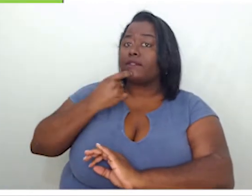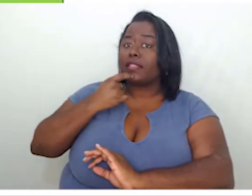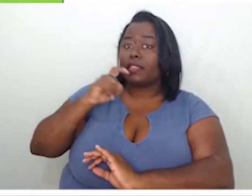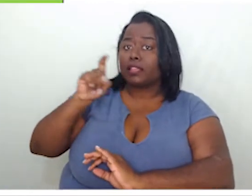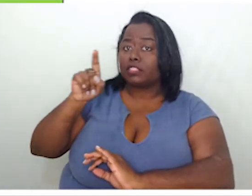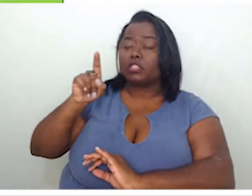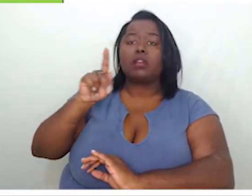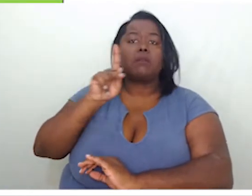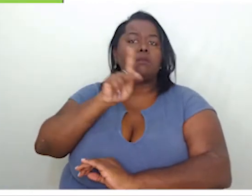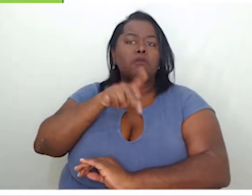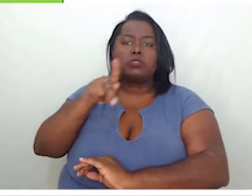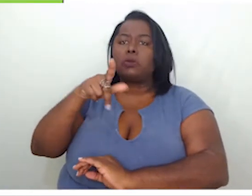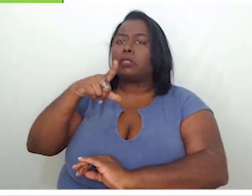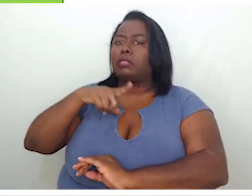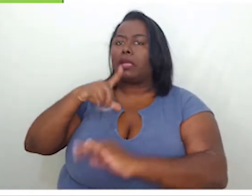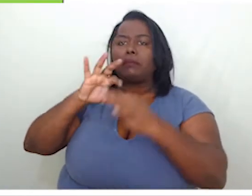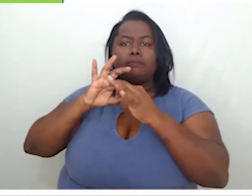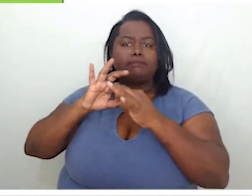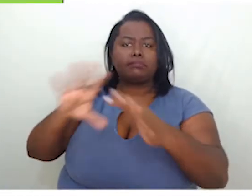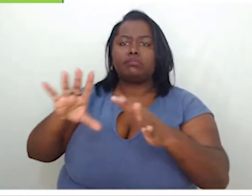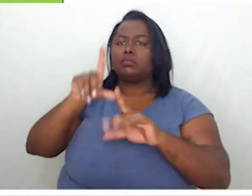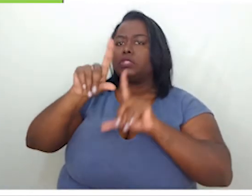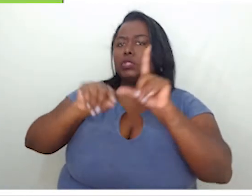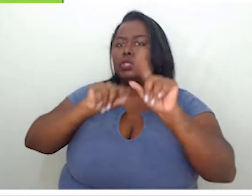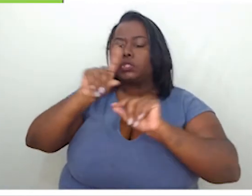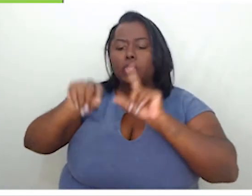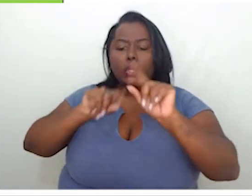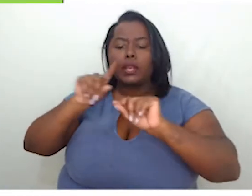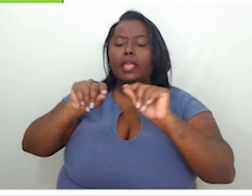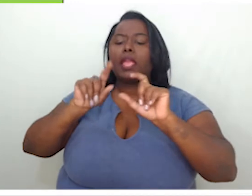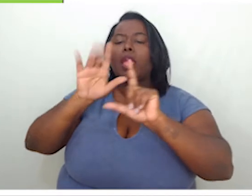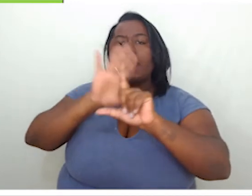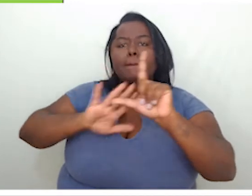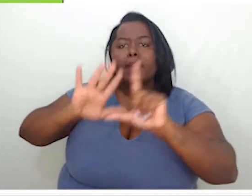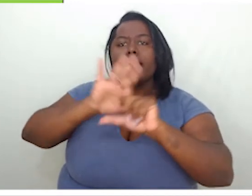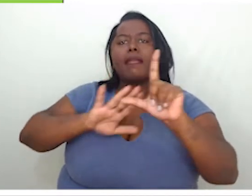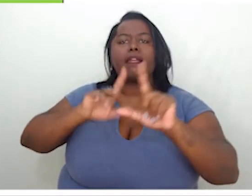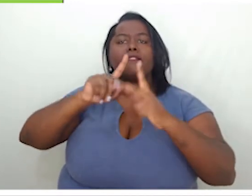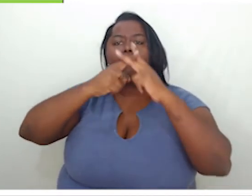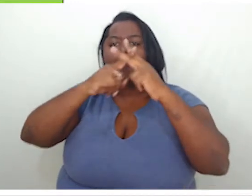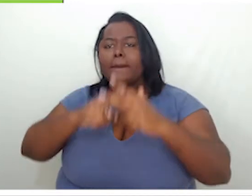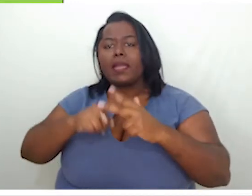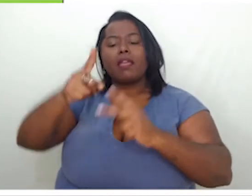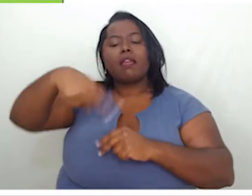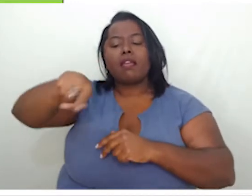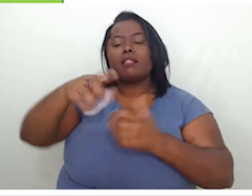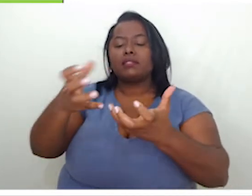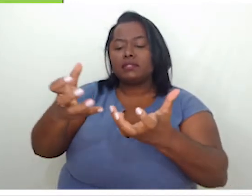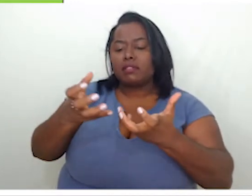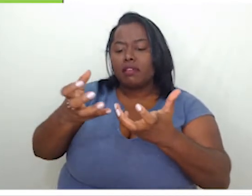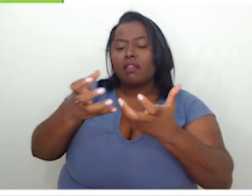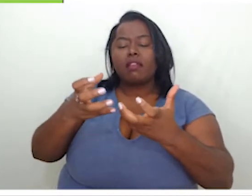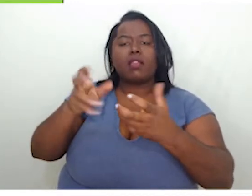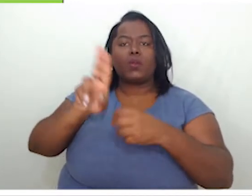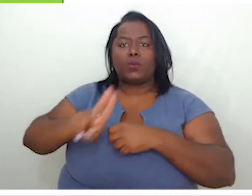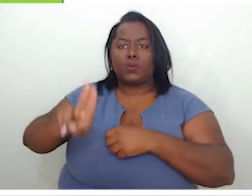y muchas veces ellos son capaces de elegir los ambientes de aprendizaje y las herramientas digitales que quieran usar.